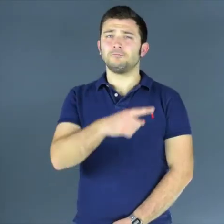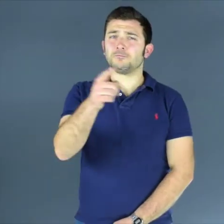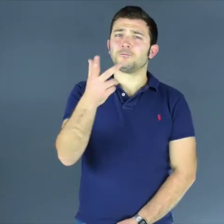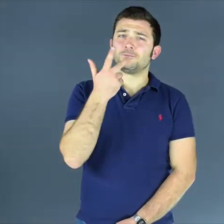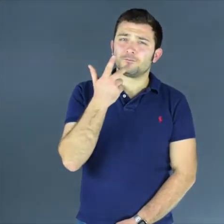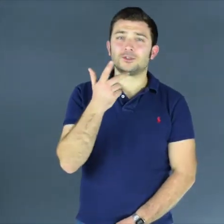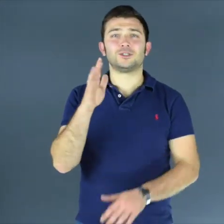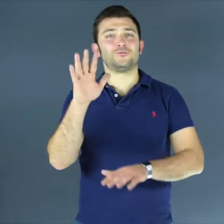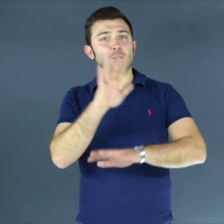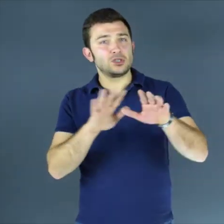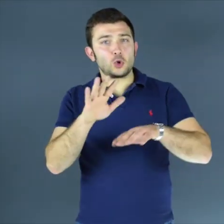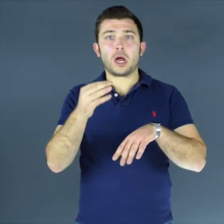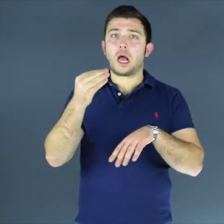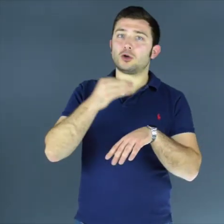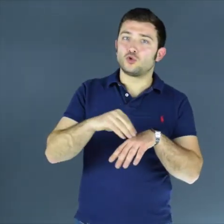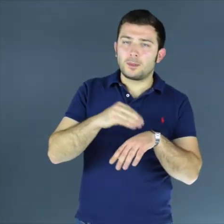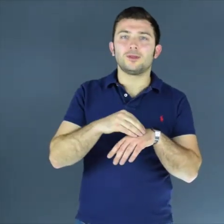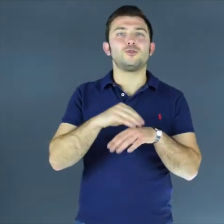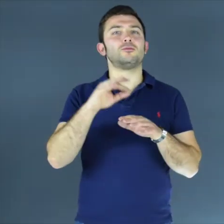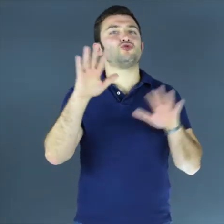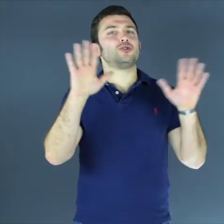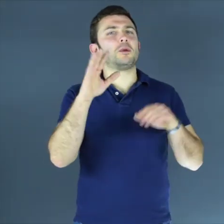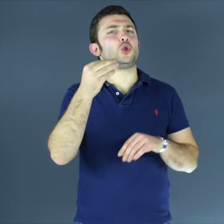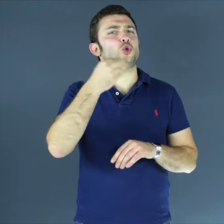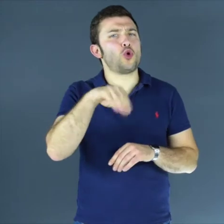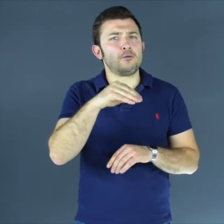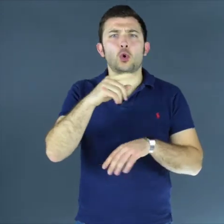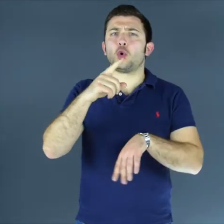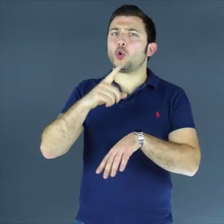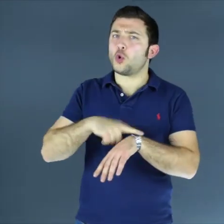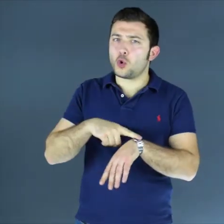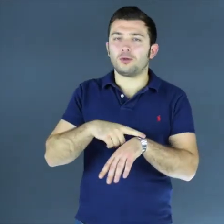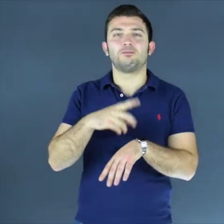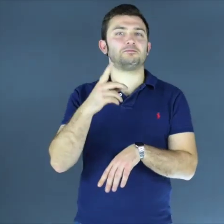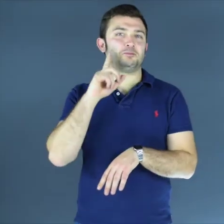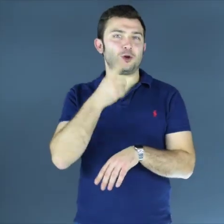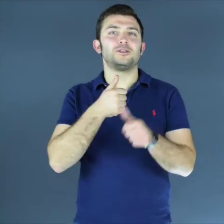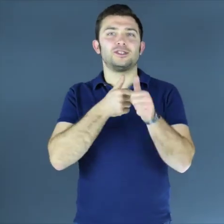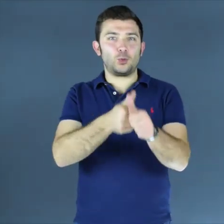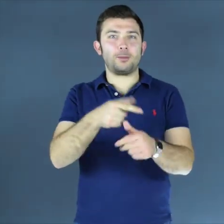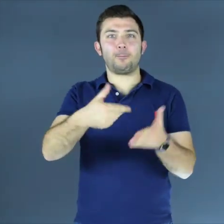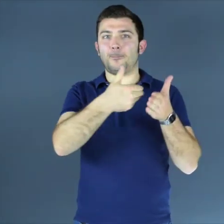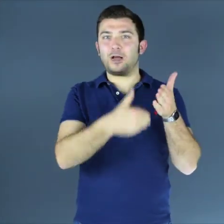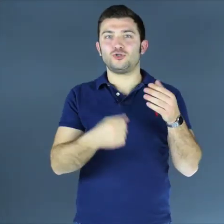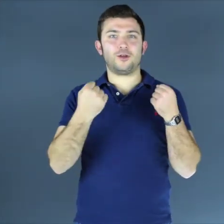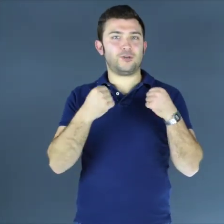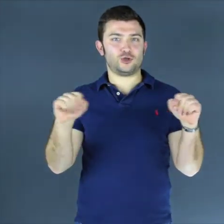Per info e aggiornamenti sulle sale che aderiscono... ..vi invitiamo a seguire la pagina facebook !